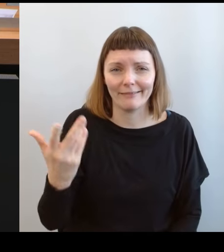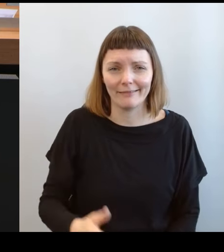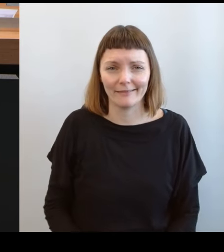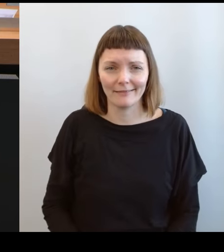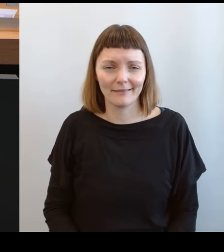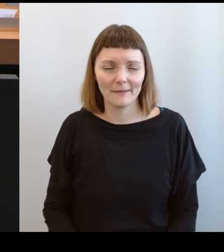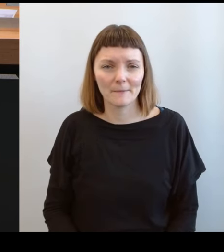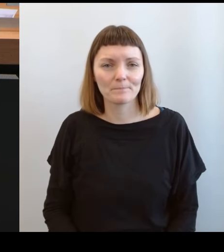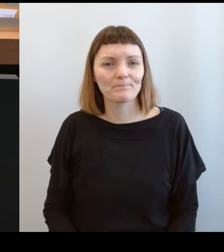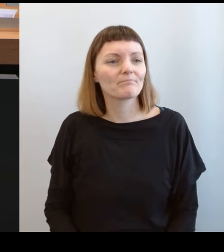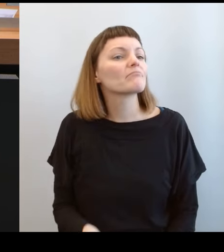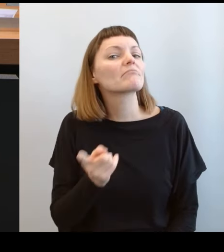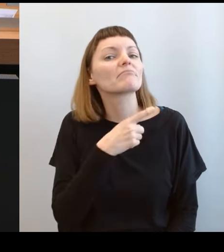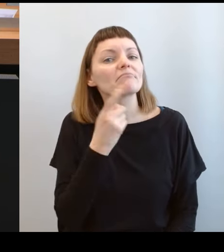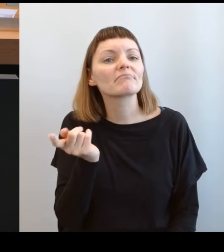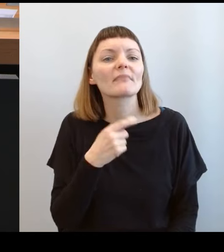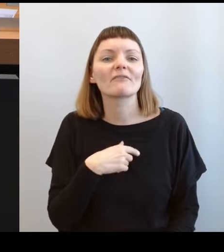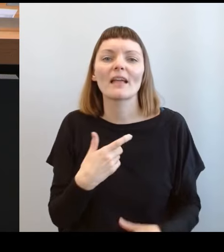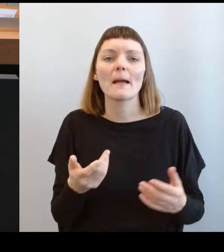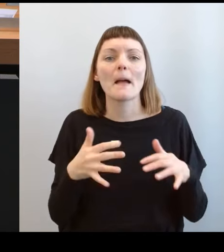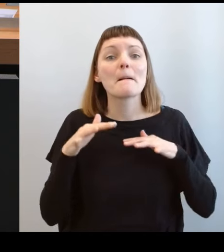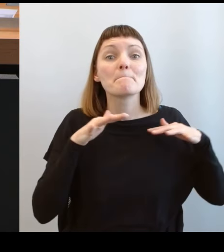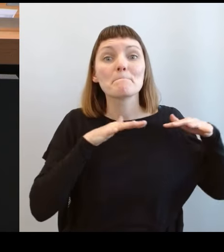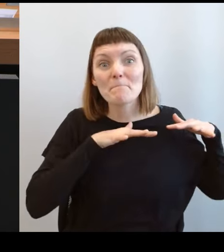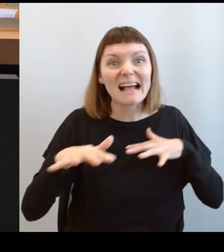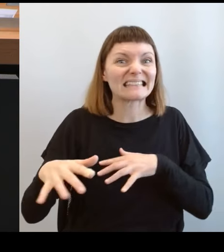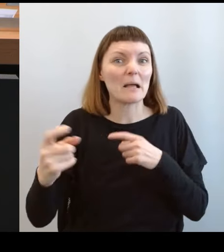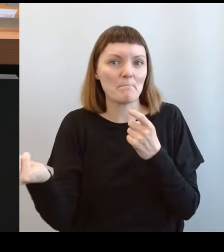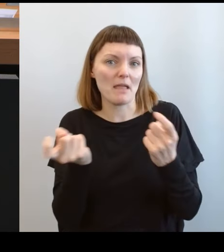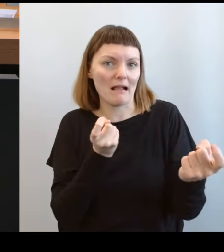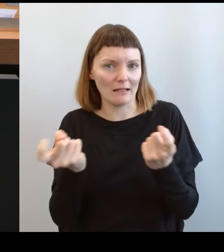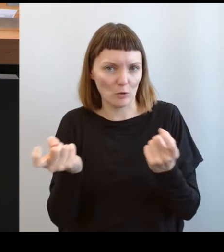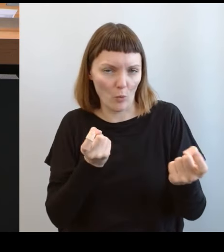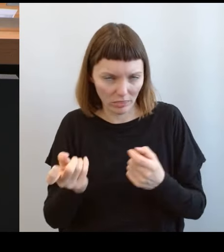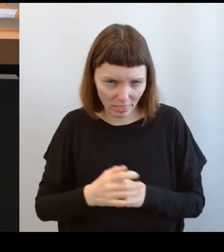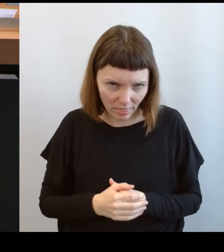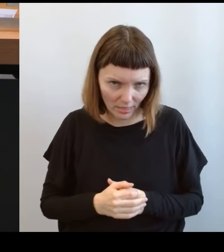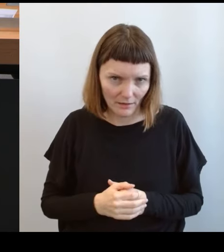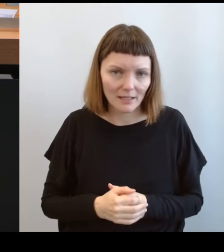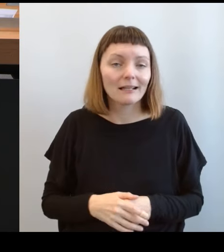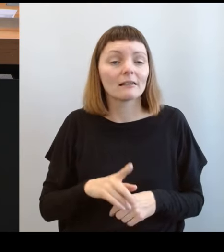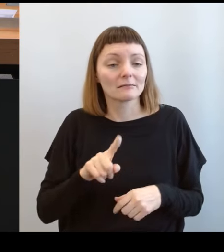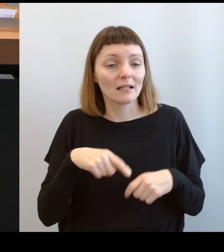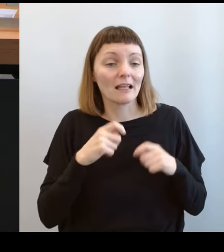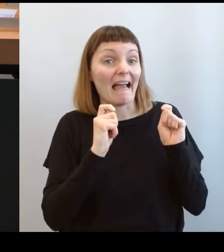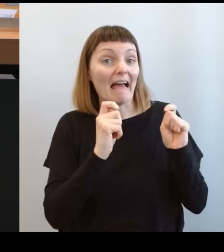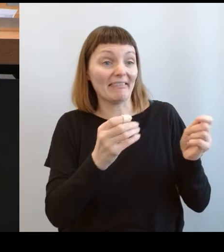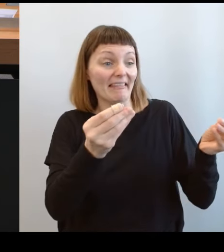kann man solche Anträge nur als das bezeichnen, was Sie sind: Scheinheilig bis ins Mark. (Beifall)